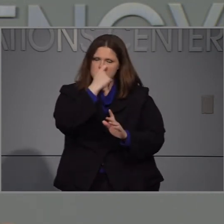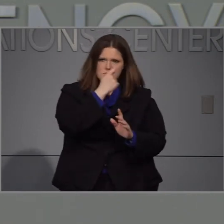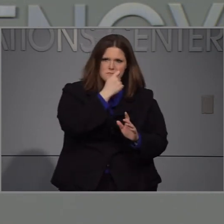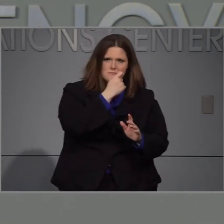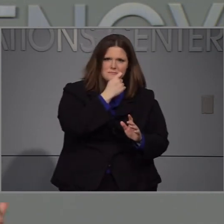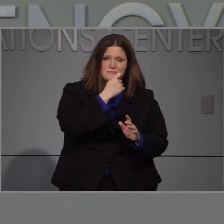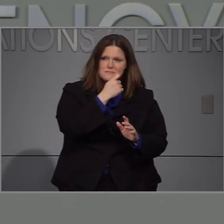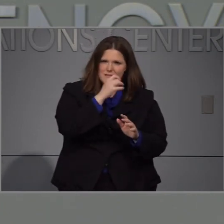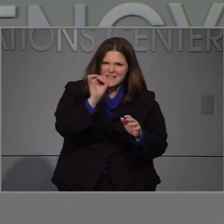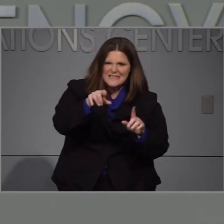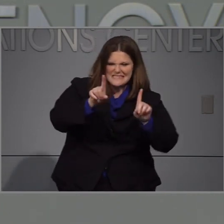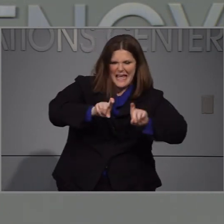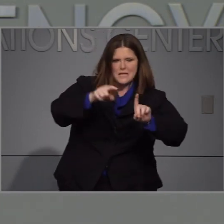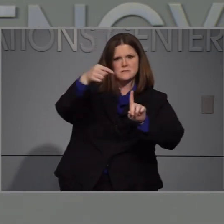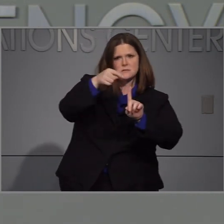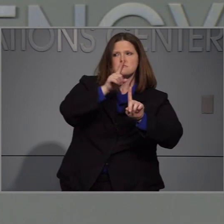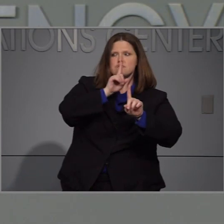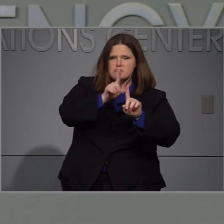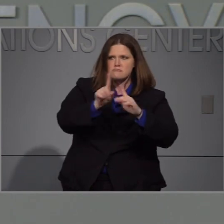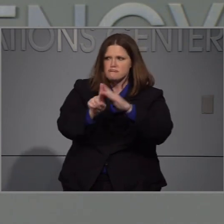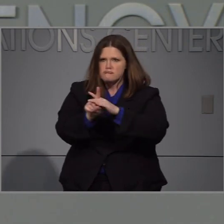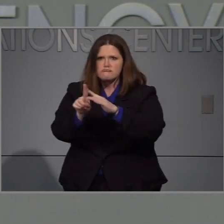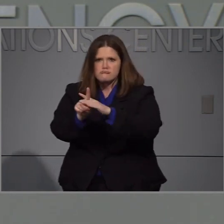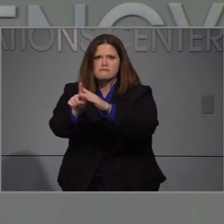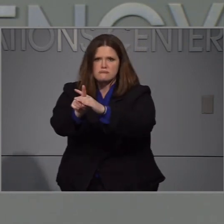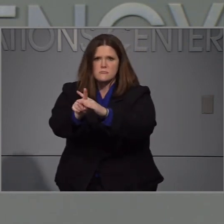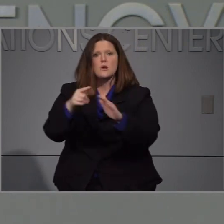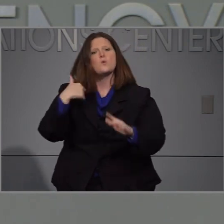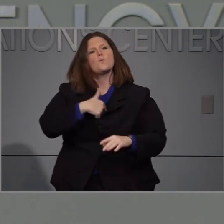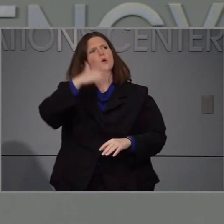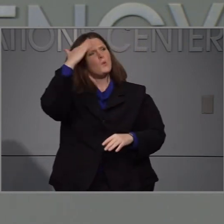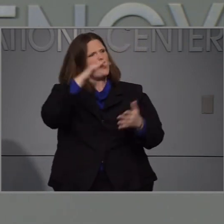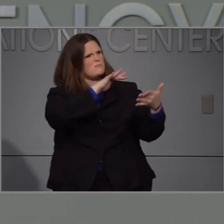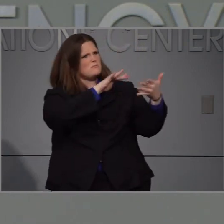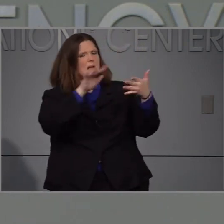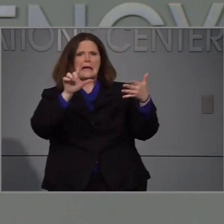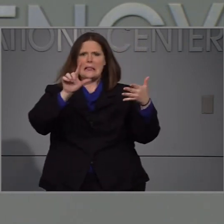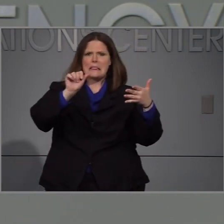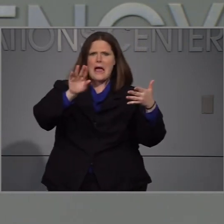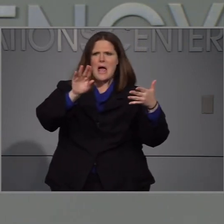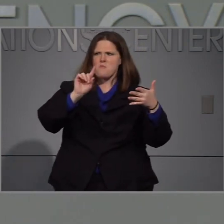se están haciendo la prueba de manera activa de otros estudios prevalentes. Los casos